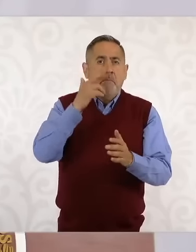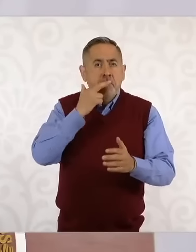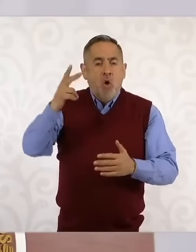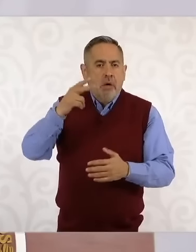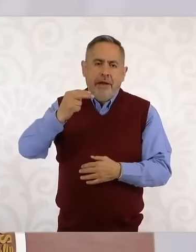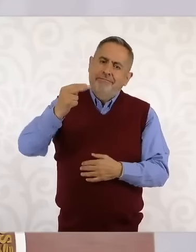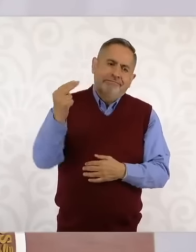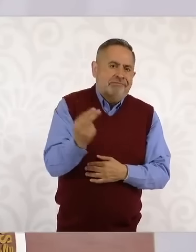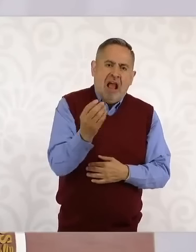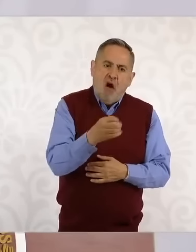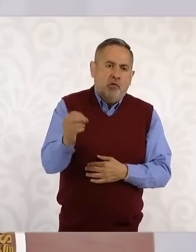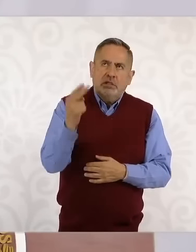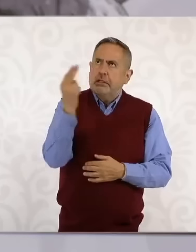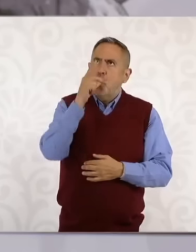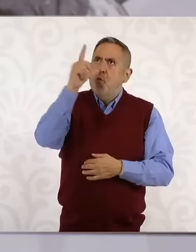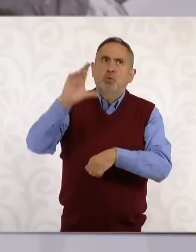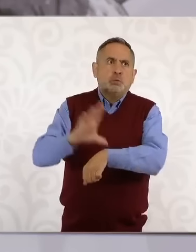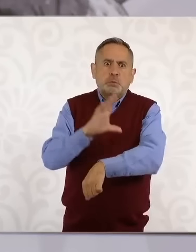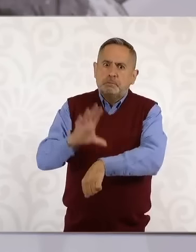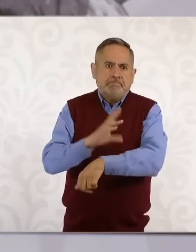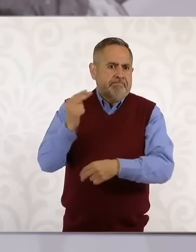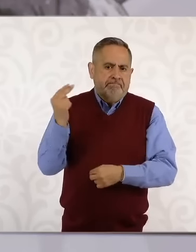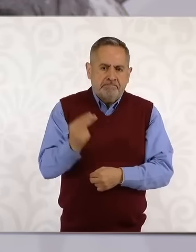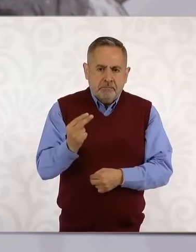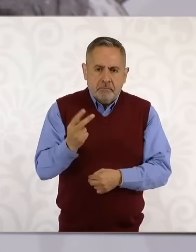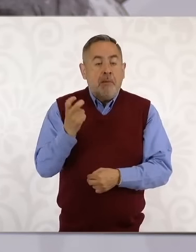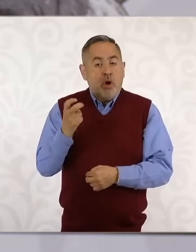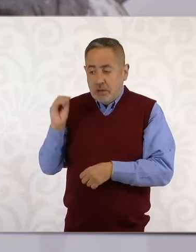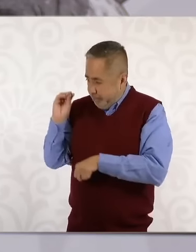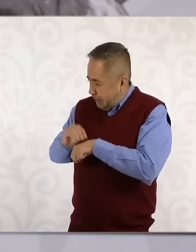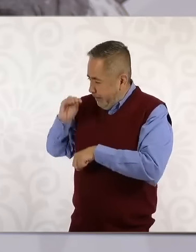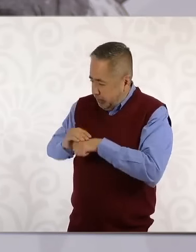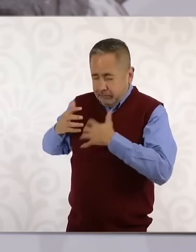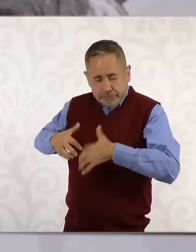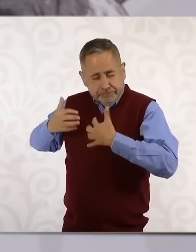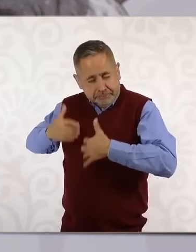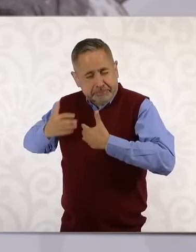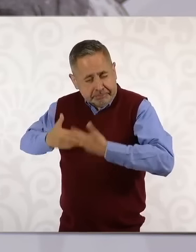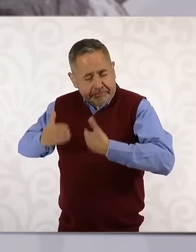Entonces, estamos garantizando eh energía eléctrica suficiente para el desarrollo del